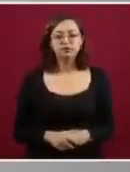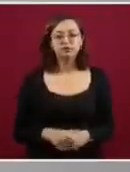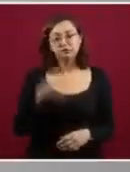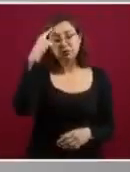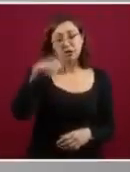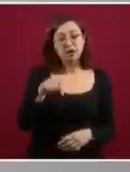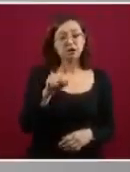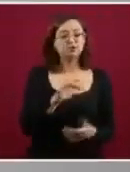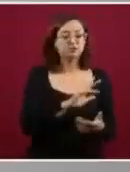del agua.